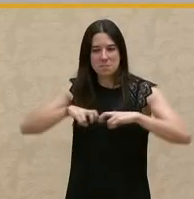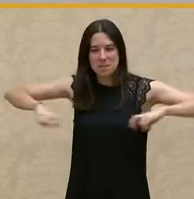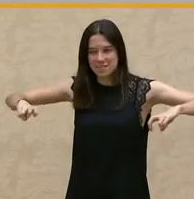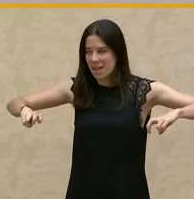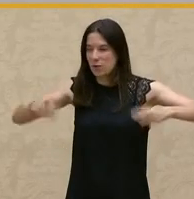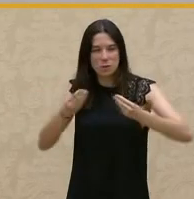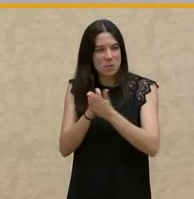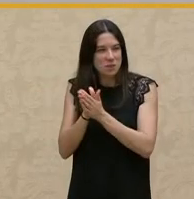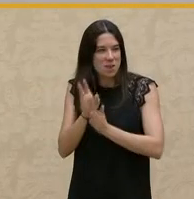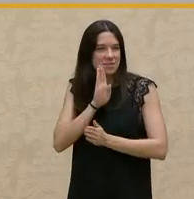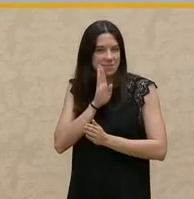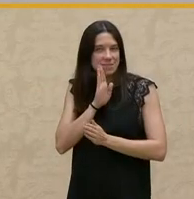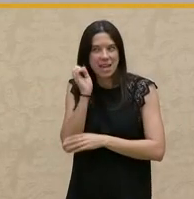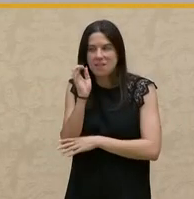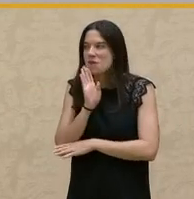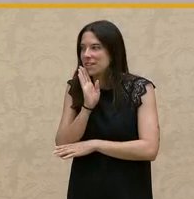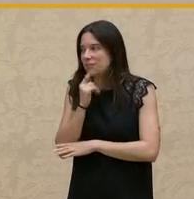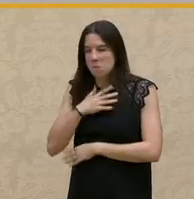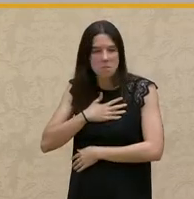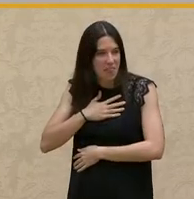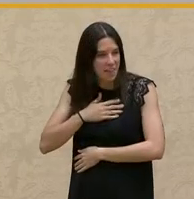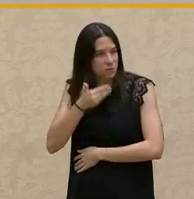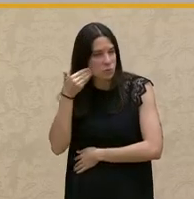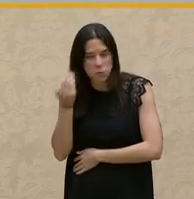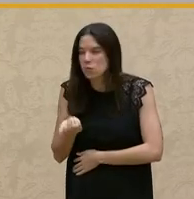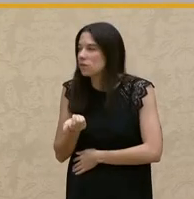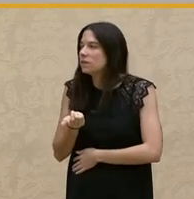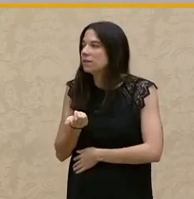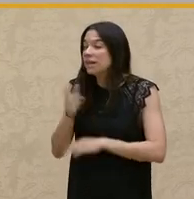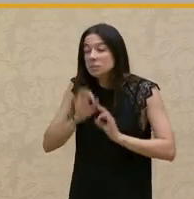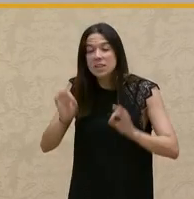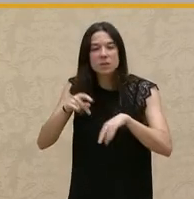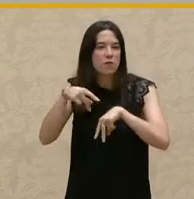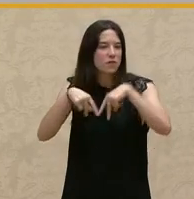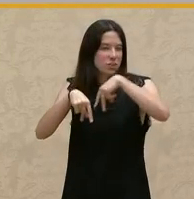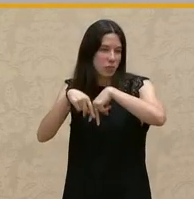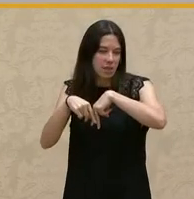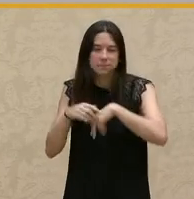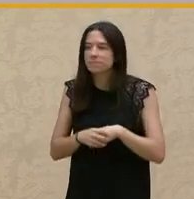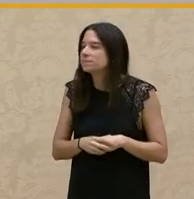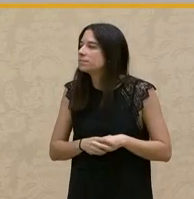que me han precedido, y especialmente con FESOCE y con la federación española de sordoceguera.